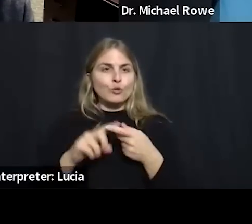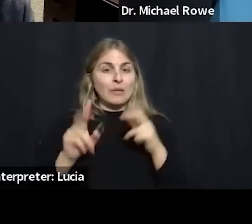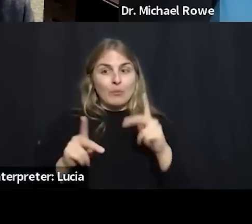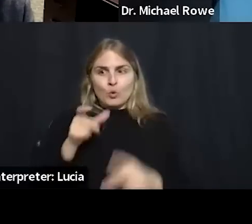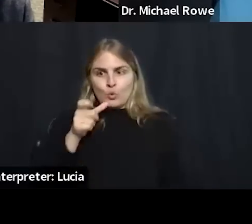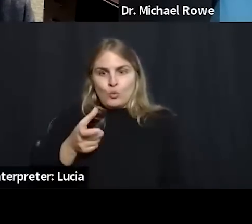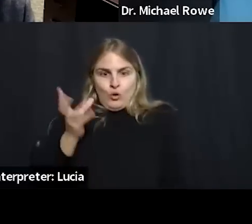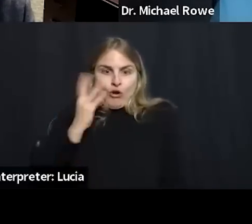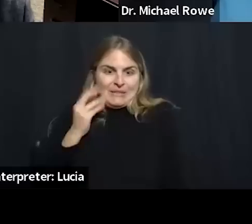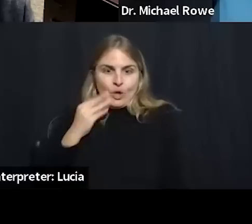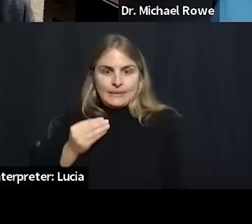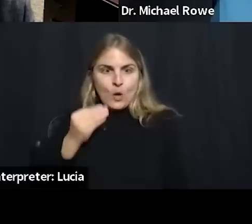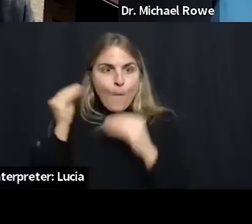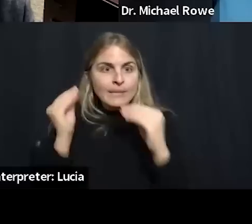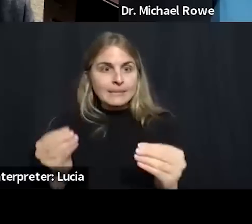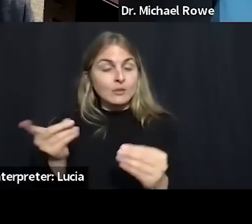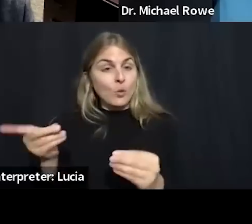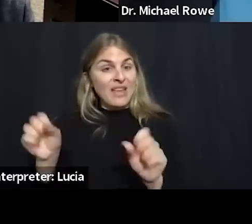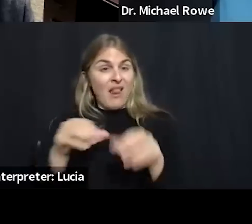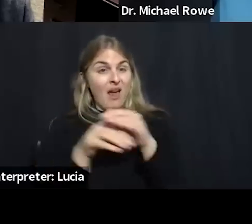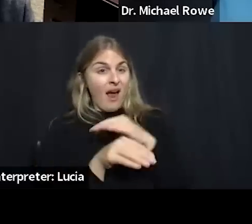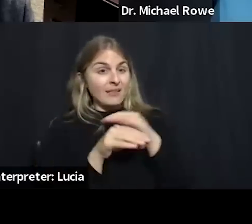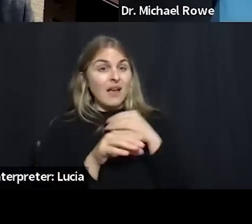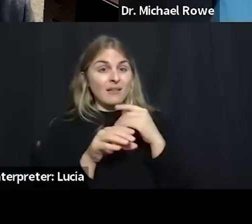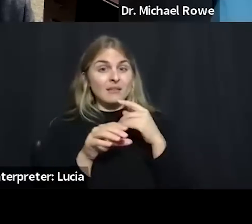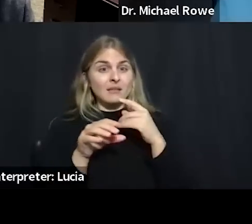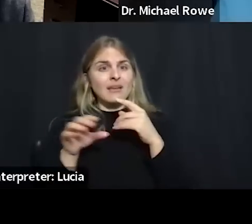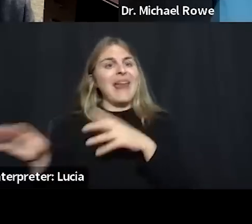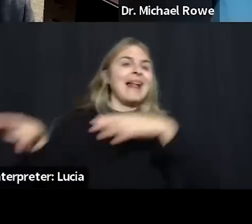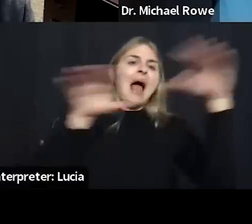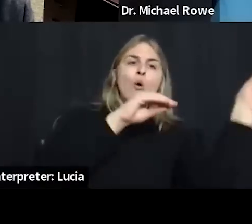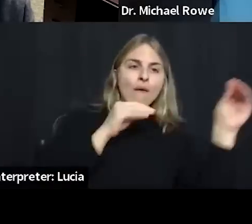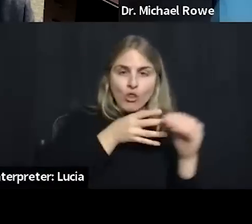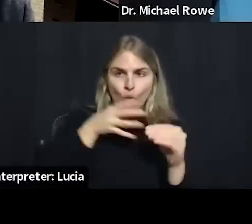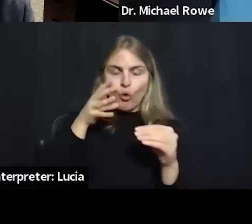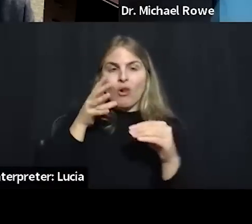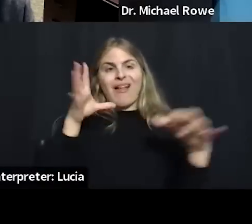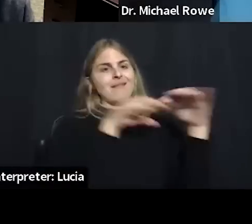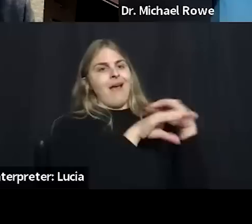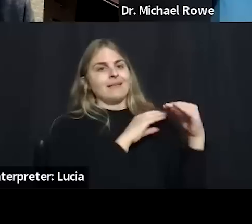para que puedan salir de esas comunidades y acceder a recursos en otros lugares.